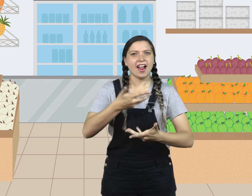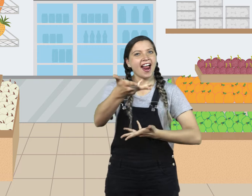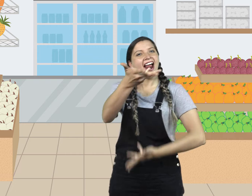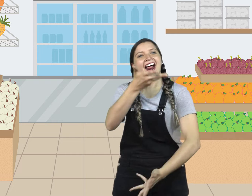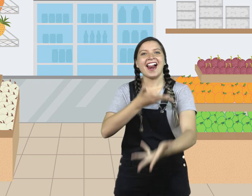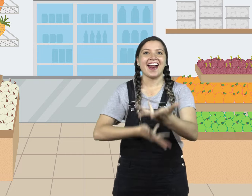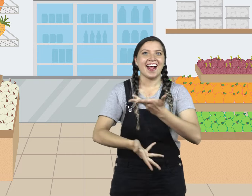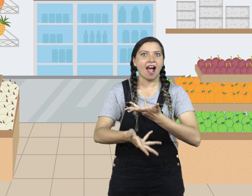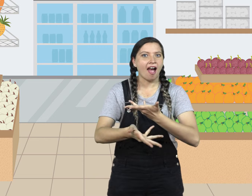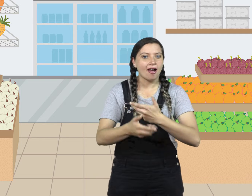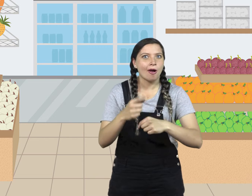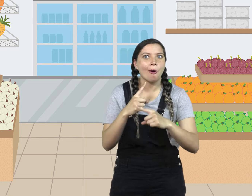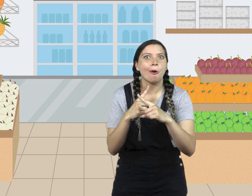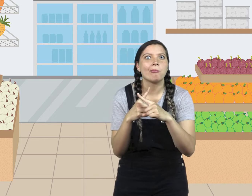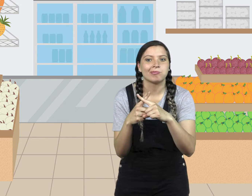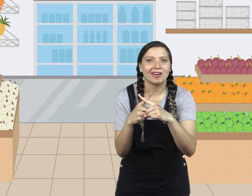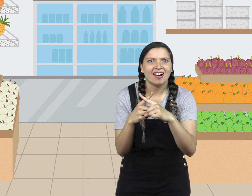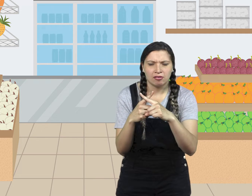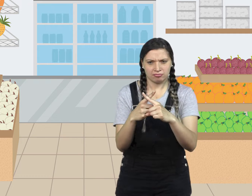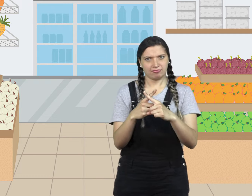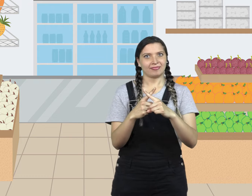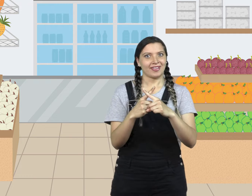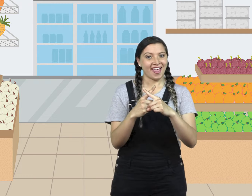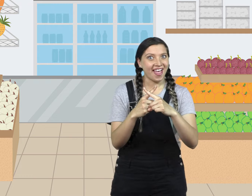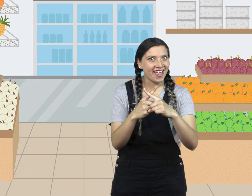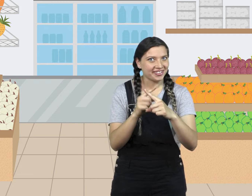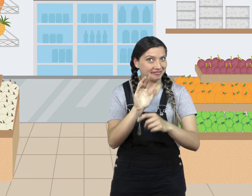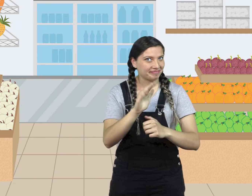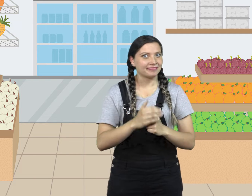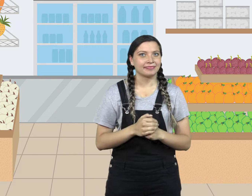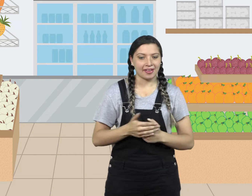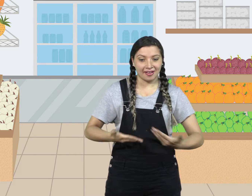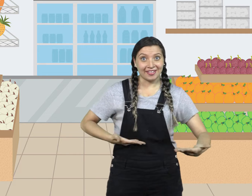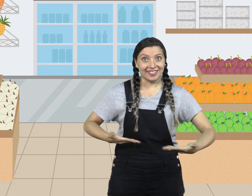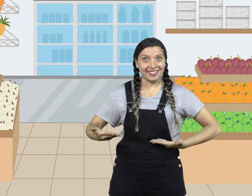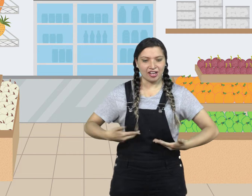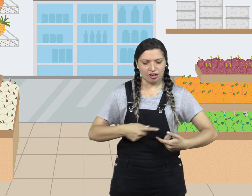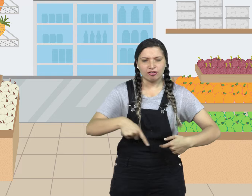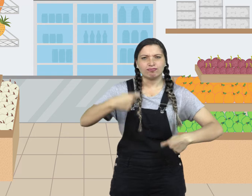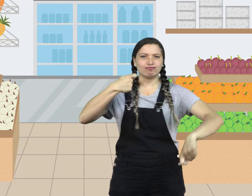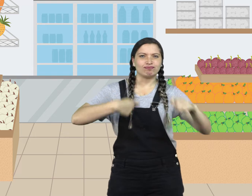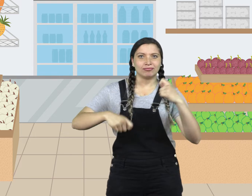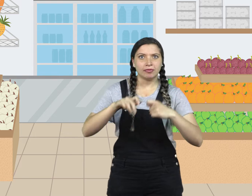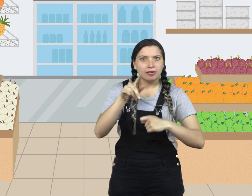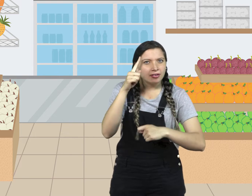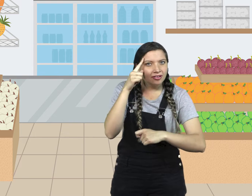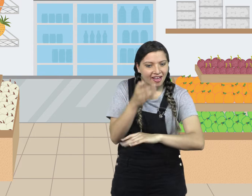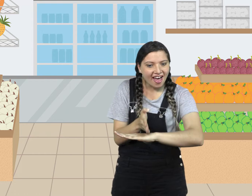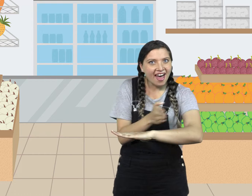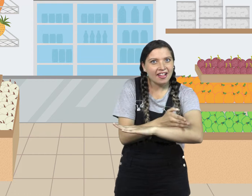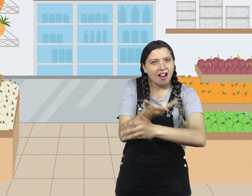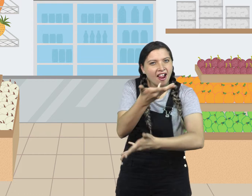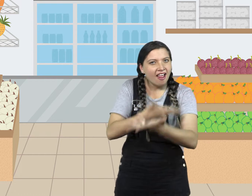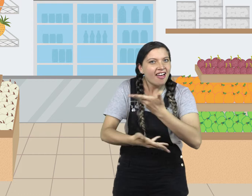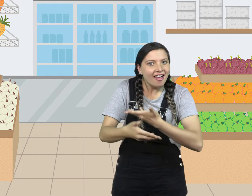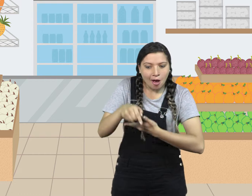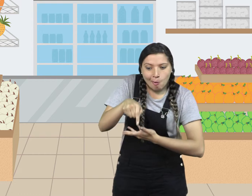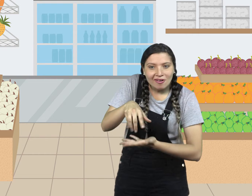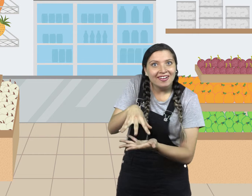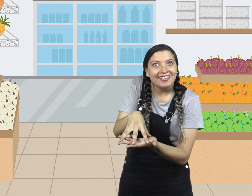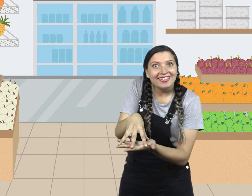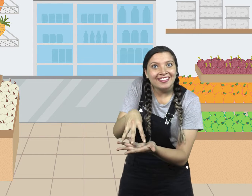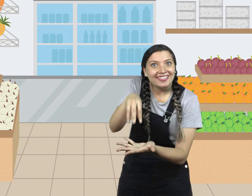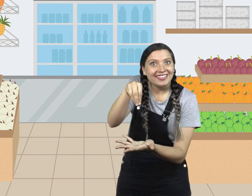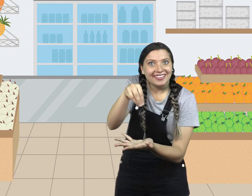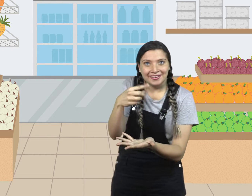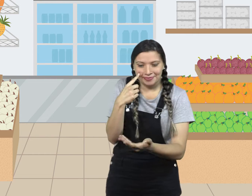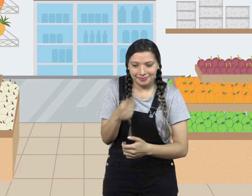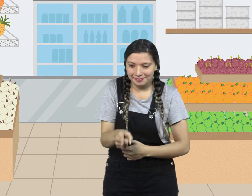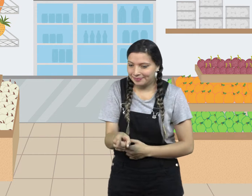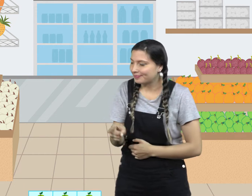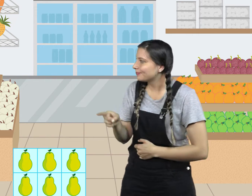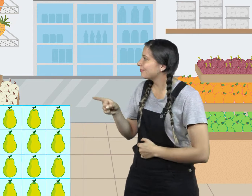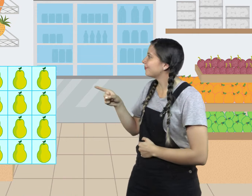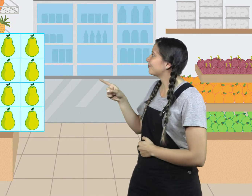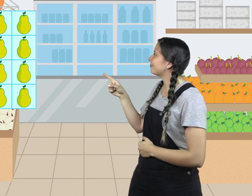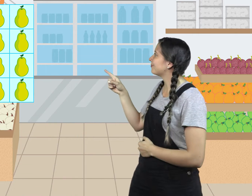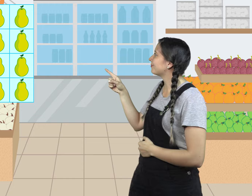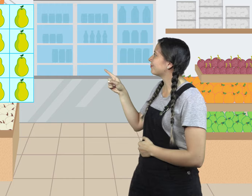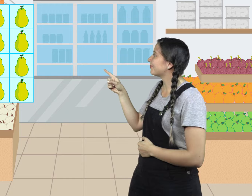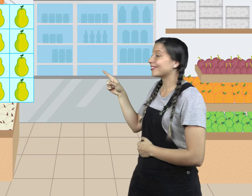Ahora conversaremos sobre la multiplicación. Anteriormente vimos que con productos del supermercado podíamos contar más rápido. ¿Recuerdan?